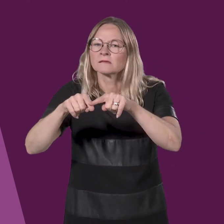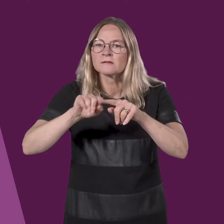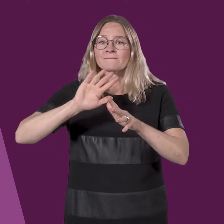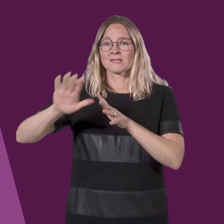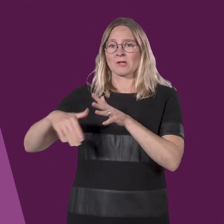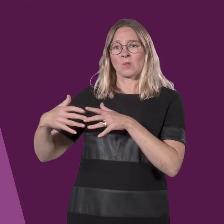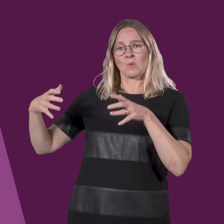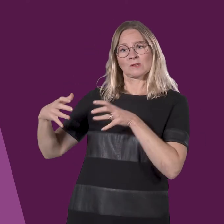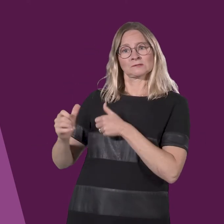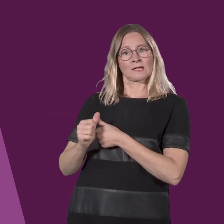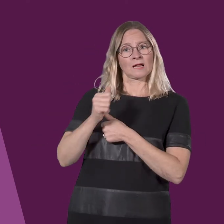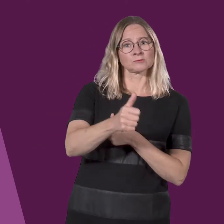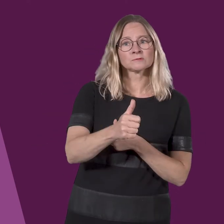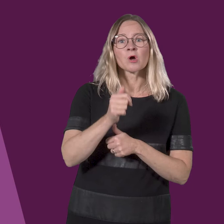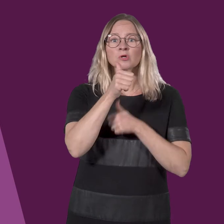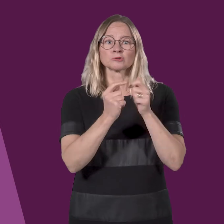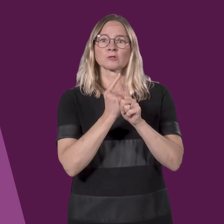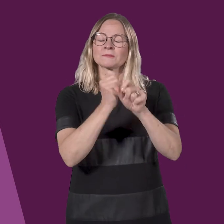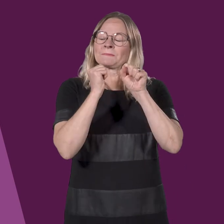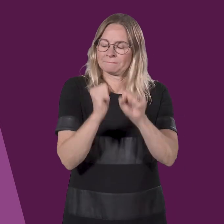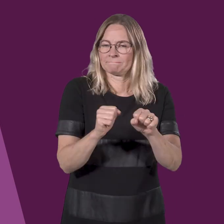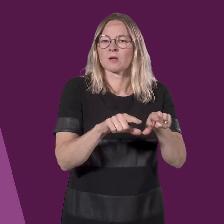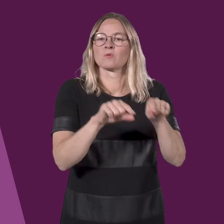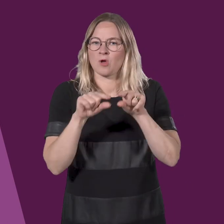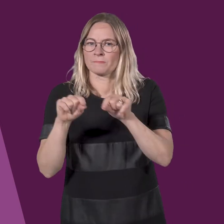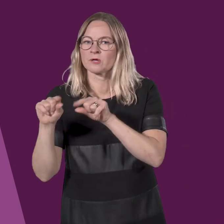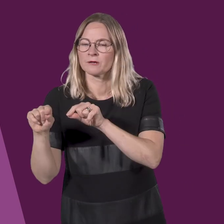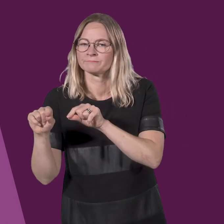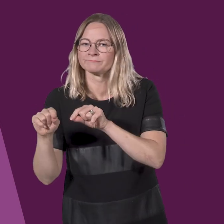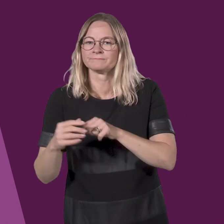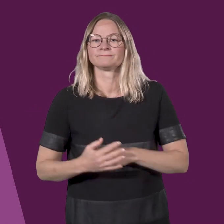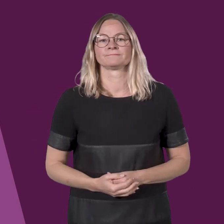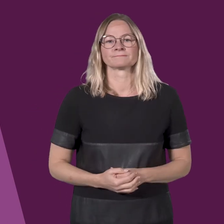tulee huomioida viittomakielisen yhteisön edustus ja osallisuus.